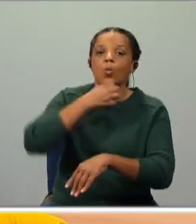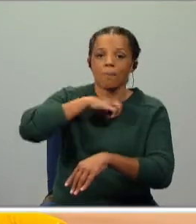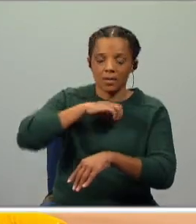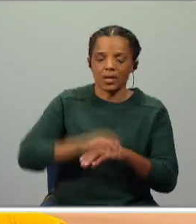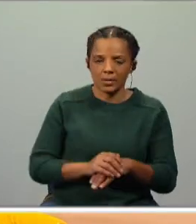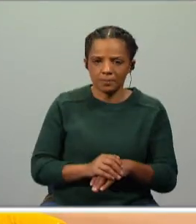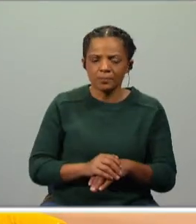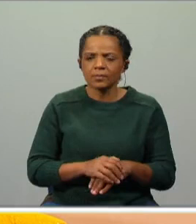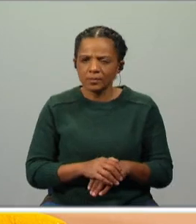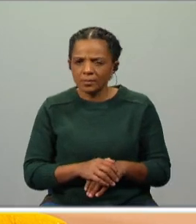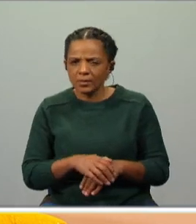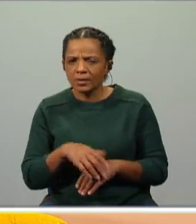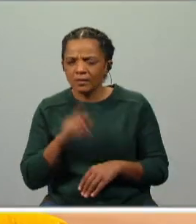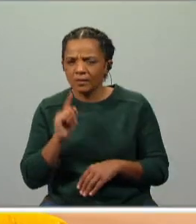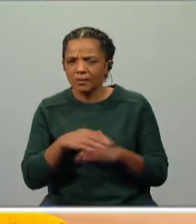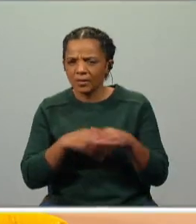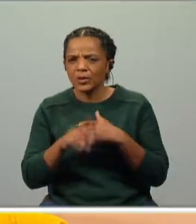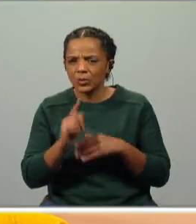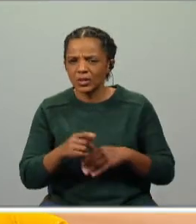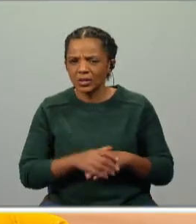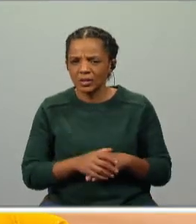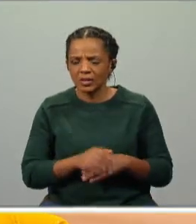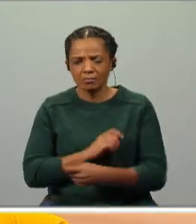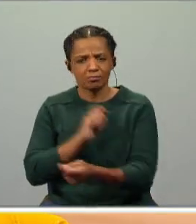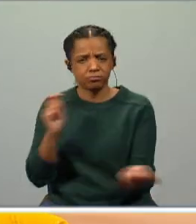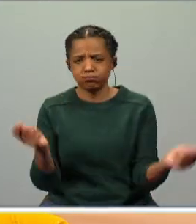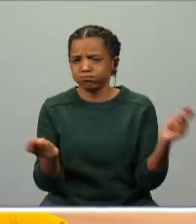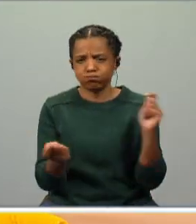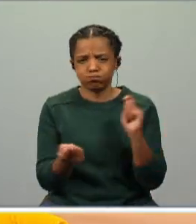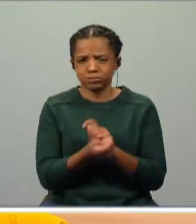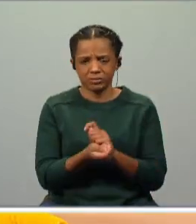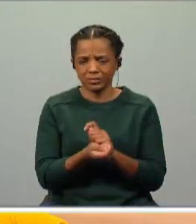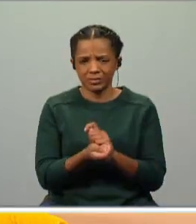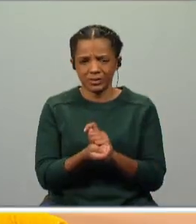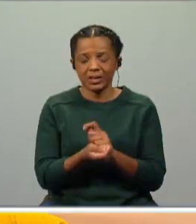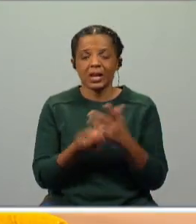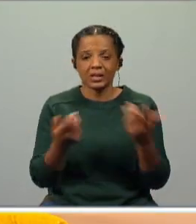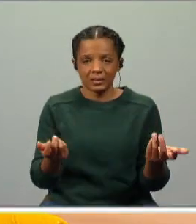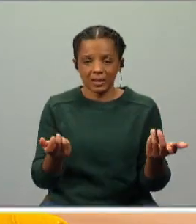O que é que se fez aqui? Transformou-se tudo isto transformou-se tudo isto E quem é que passou